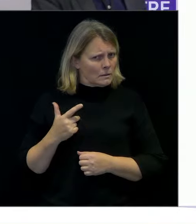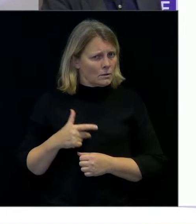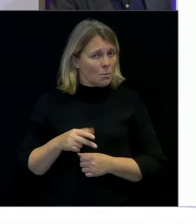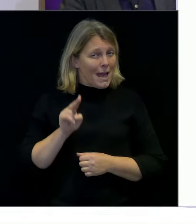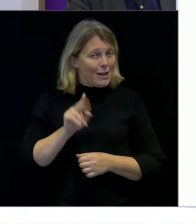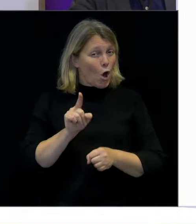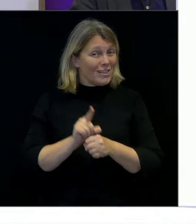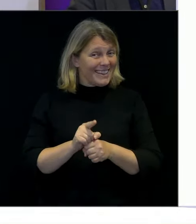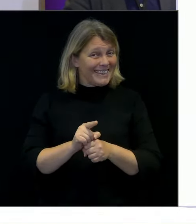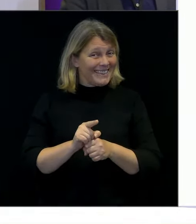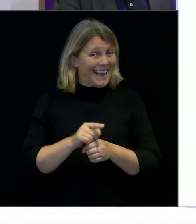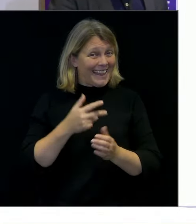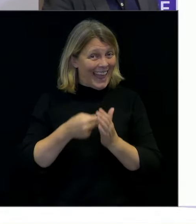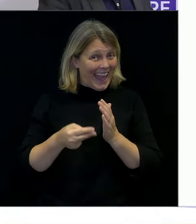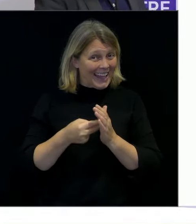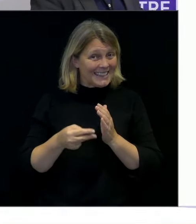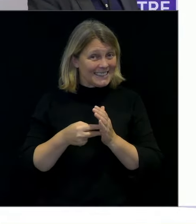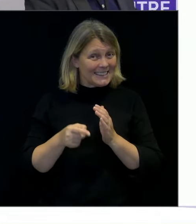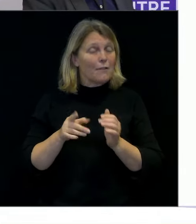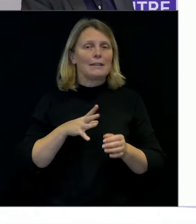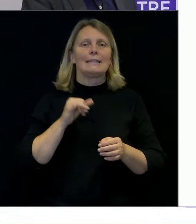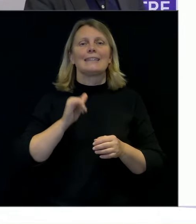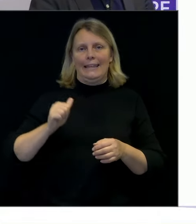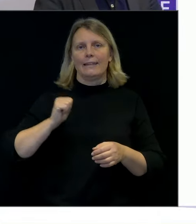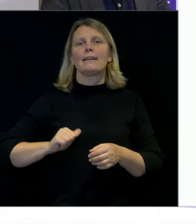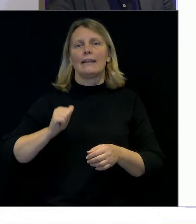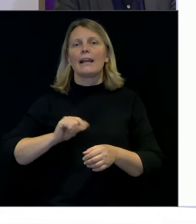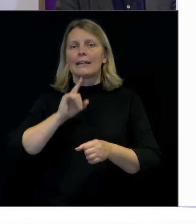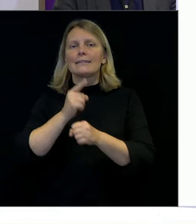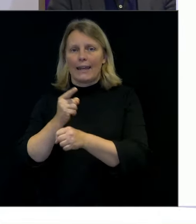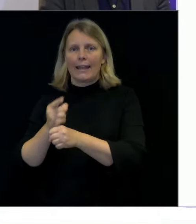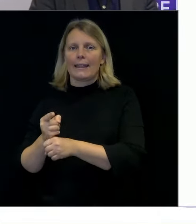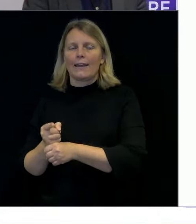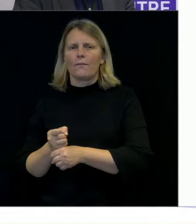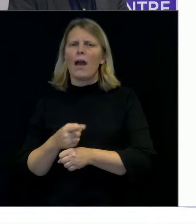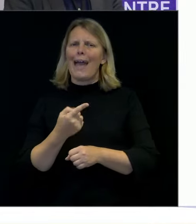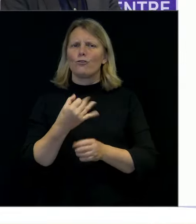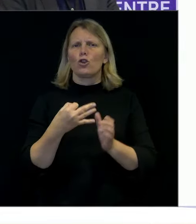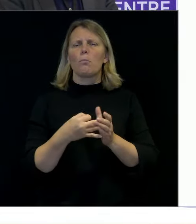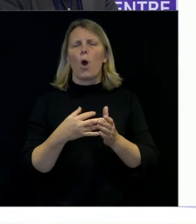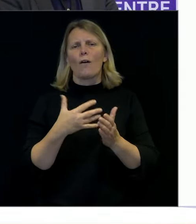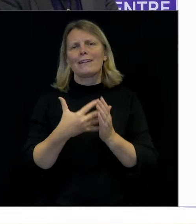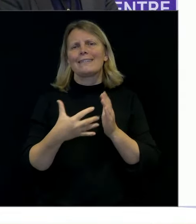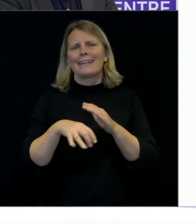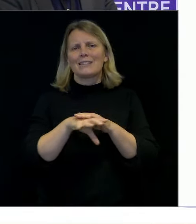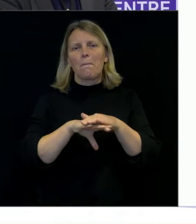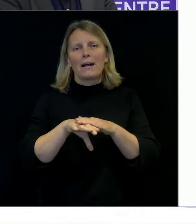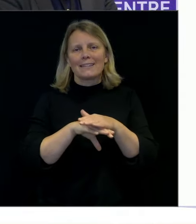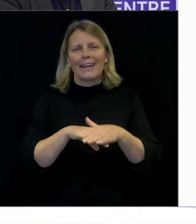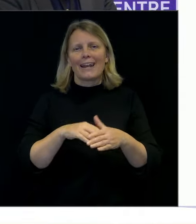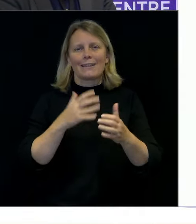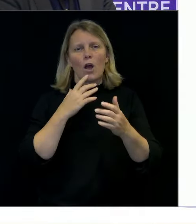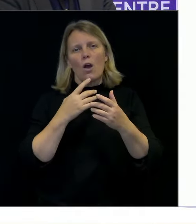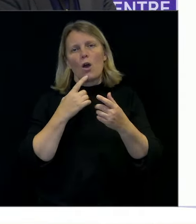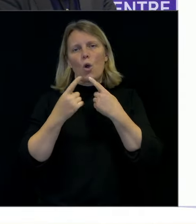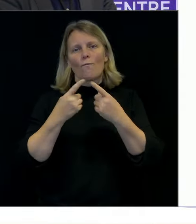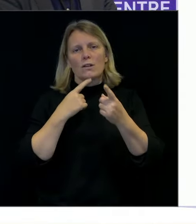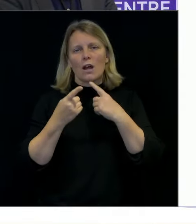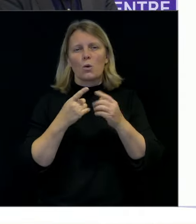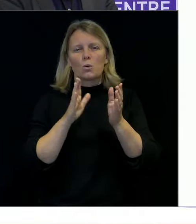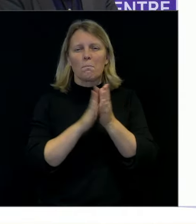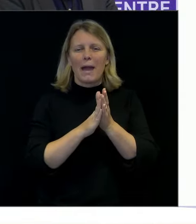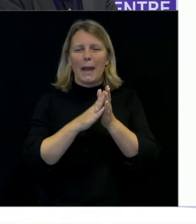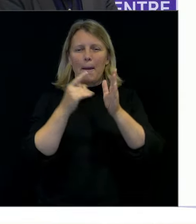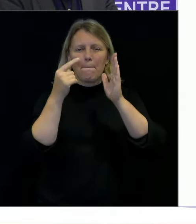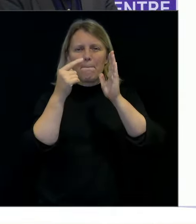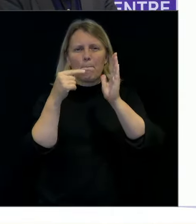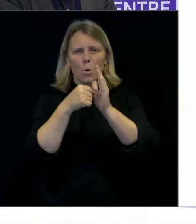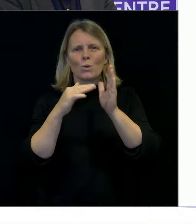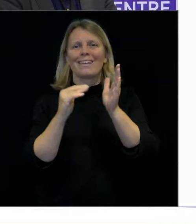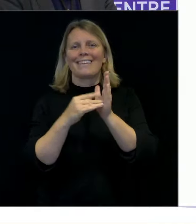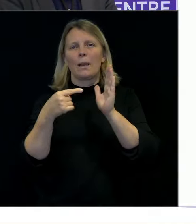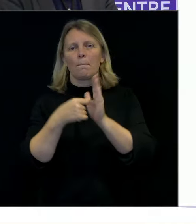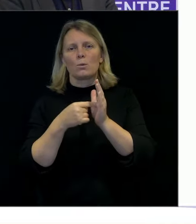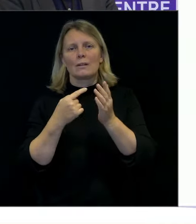Realtidstext är definierat i tillgänglighetsdirektivet då.